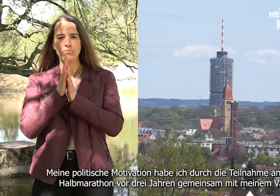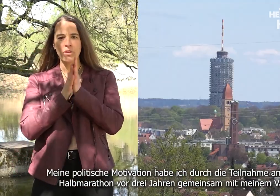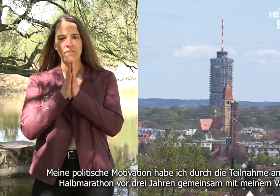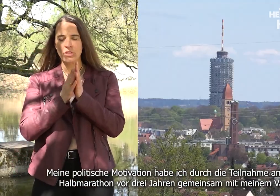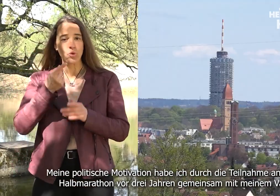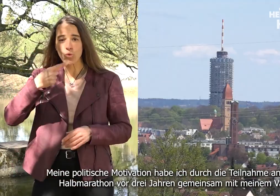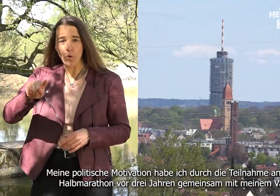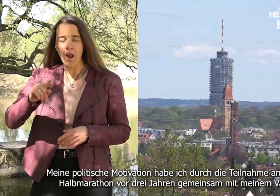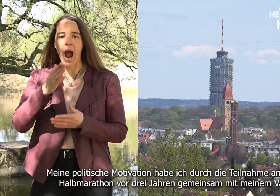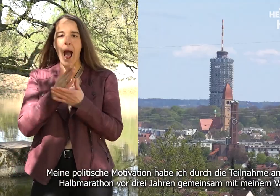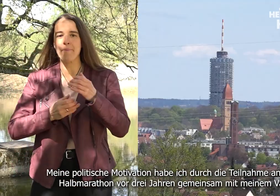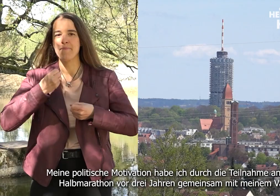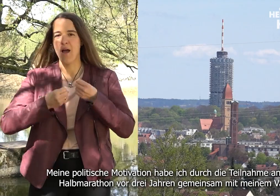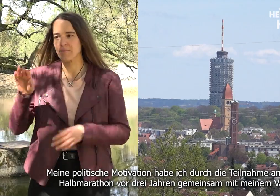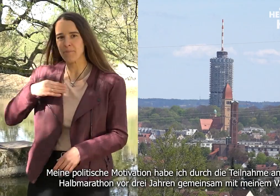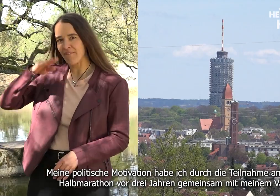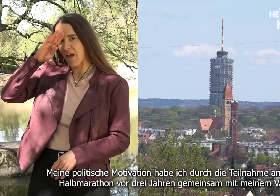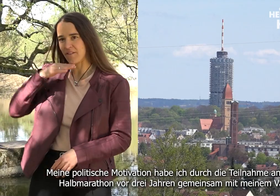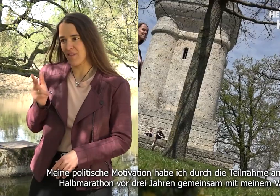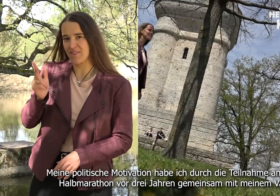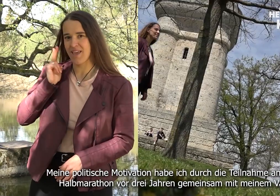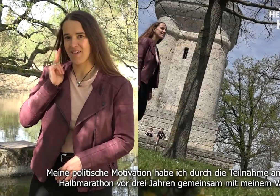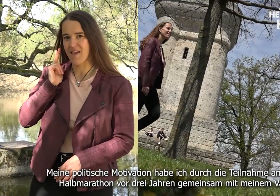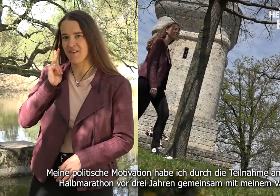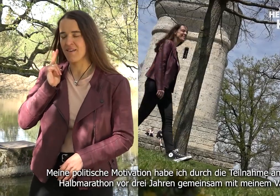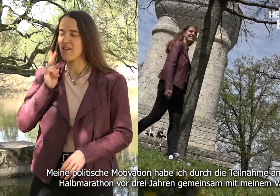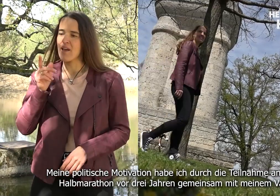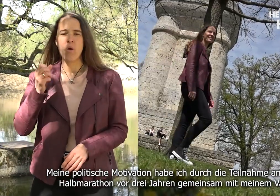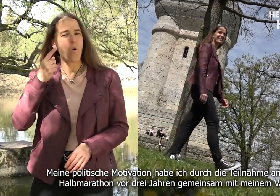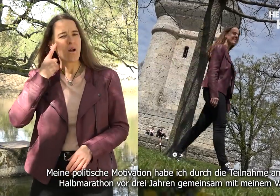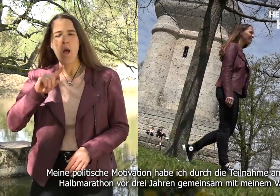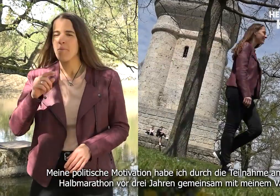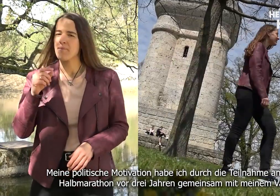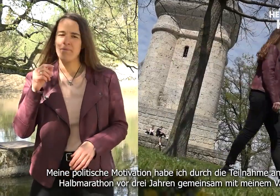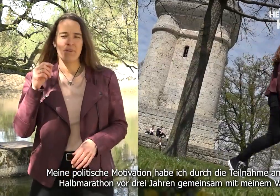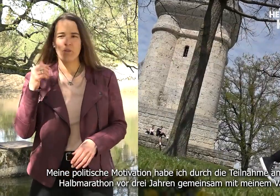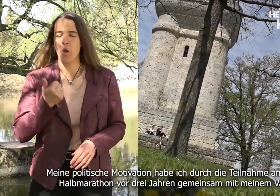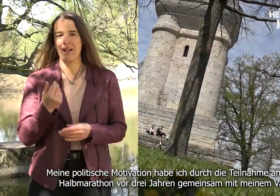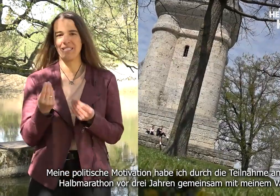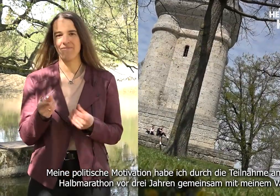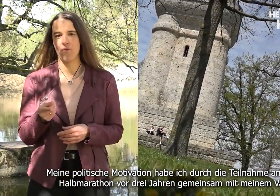politische motivation habe ich durch die teilnahme an einem halbmarathon vor drei